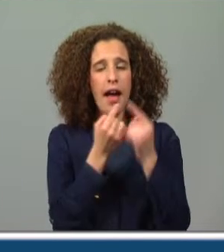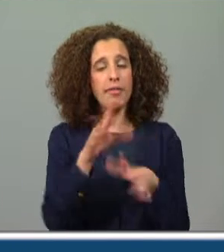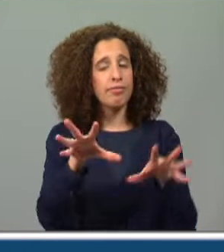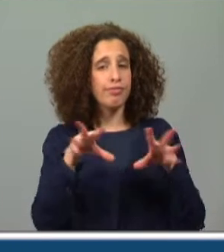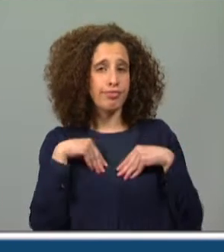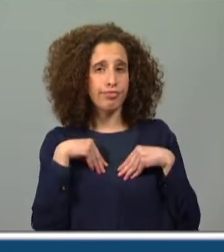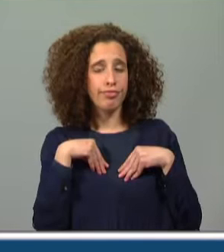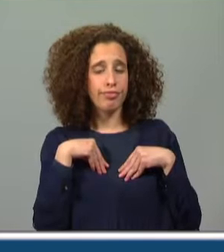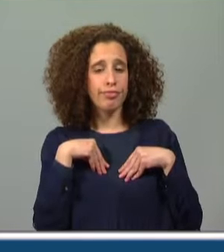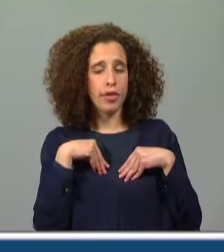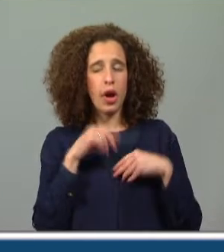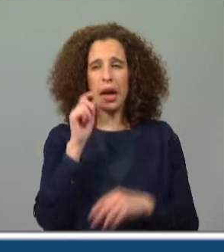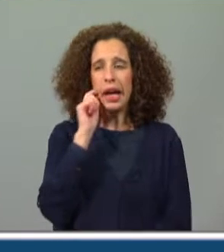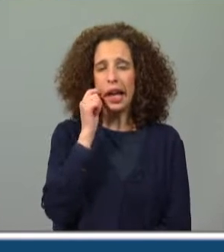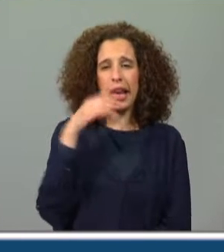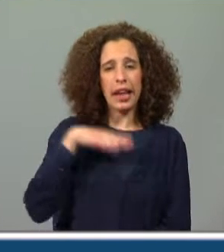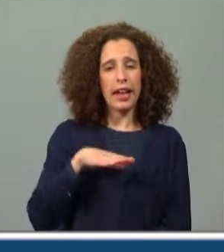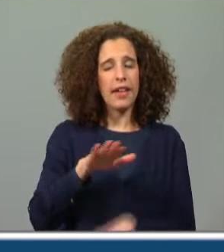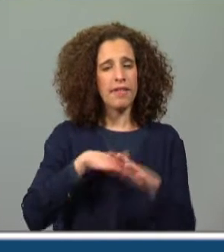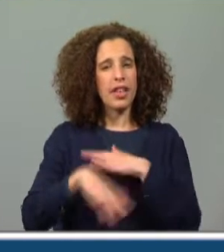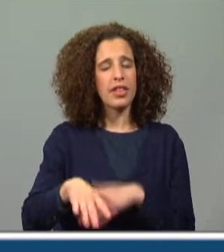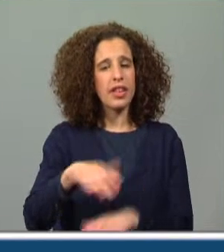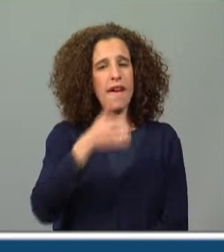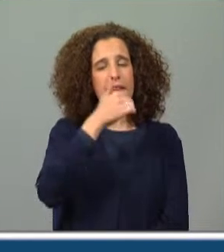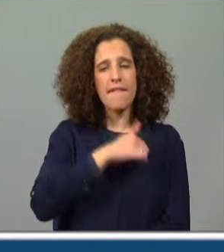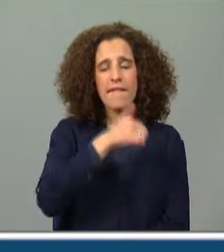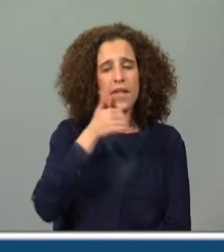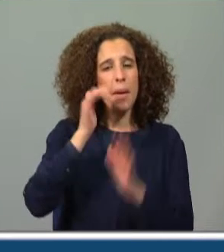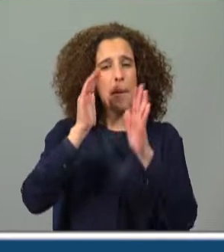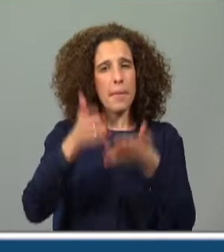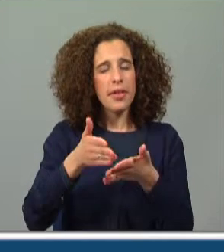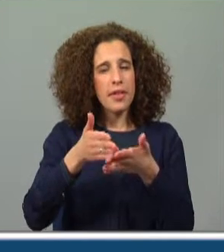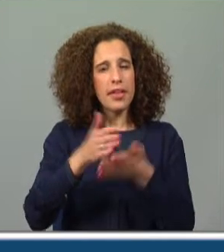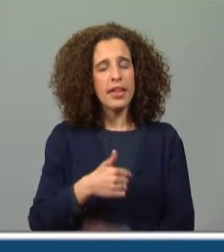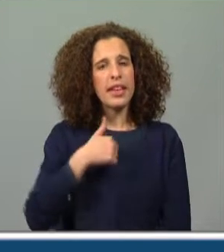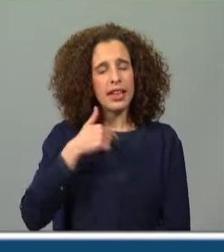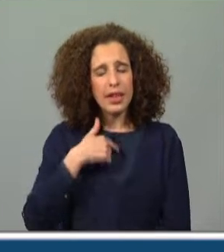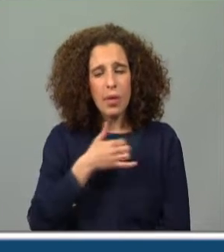como se quem quer me fazer sofrer esteja precisando danadamente que eu sofra 好像誰想讓我受苦急需我受苦